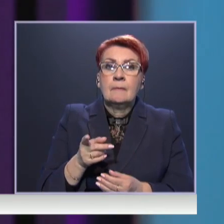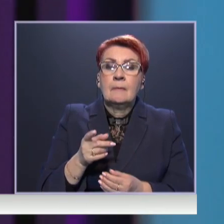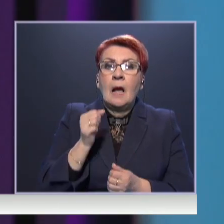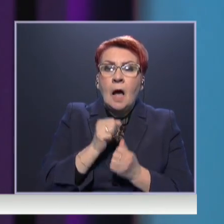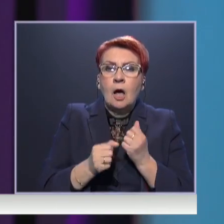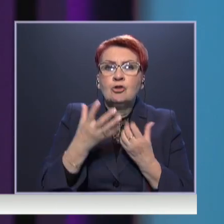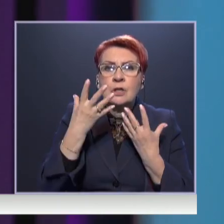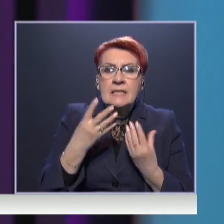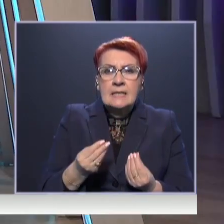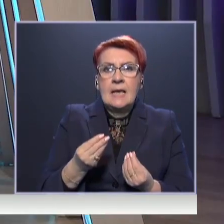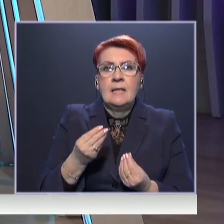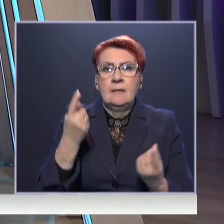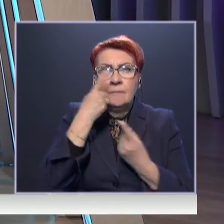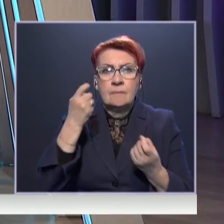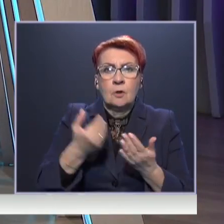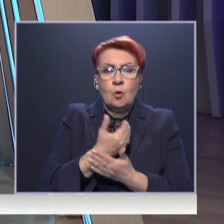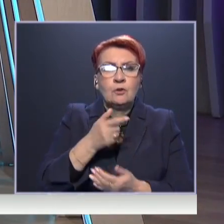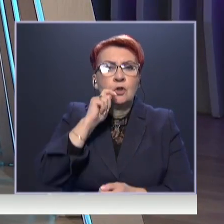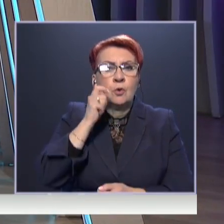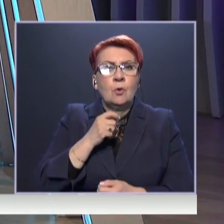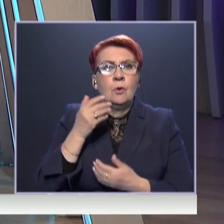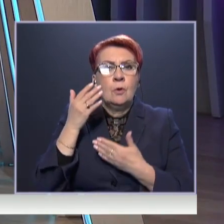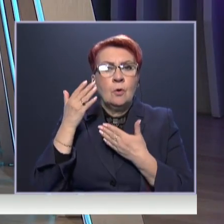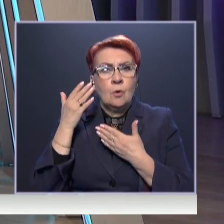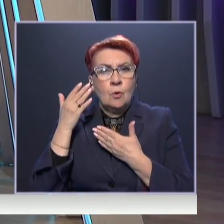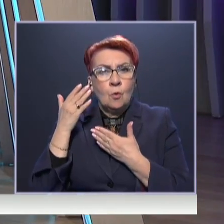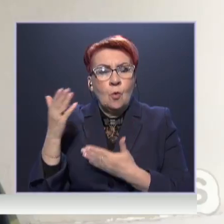а в том что например украинского украинского изнасиловал